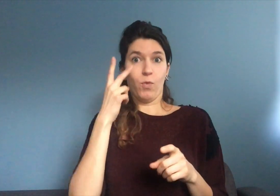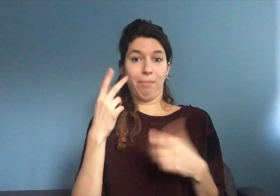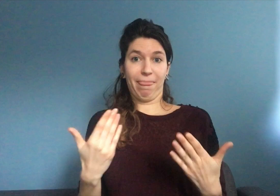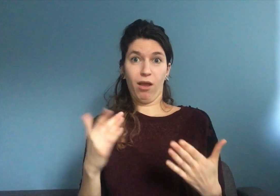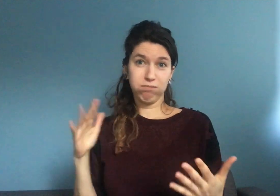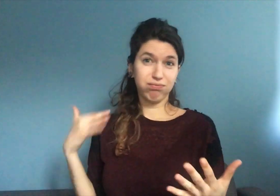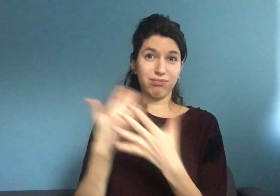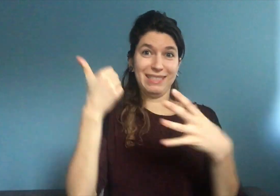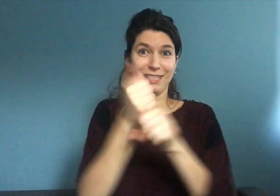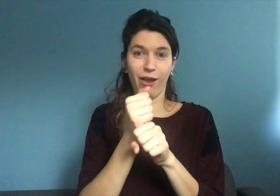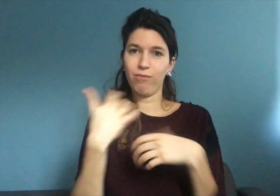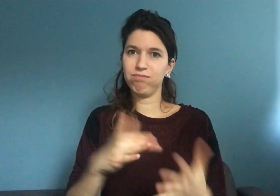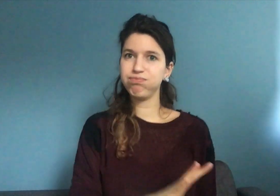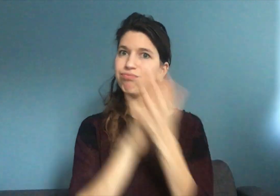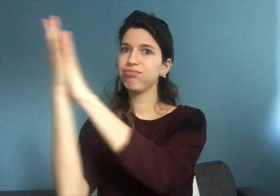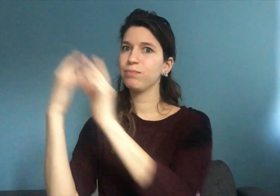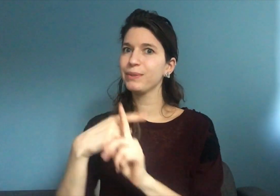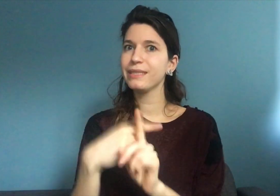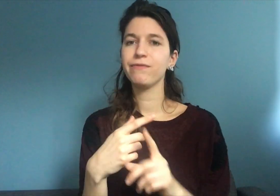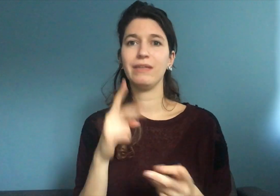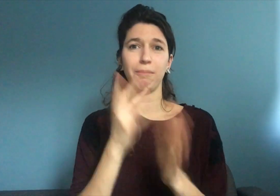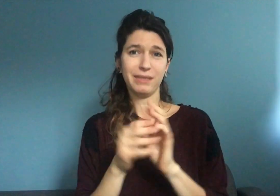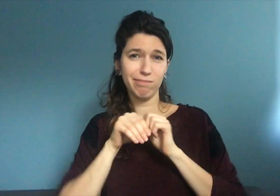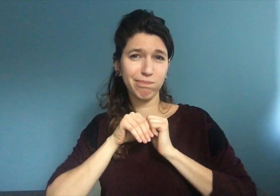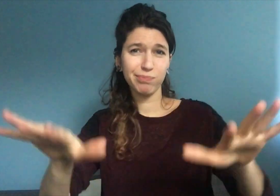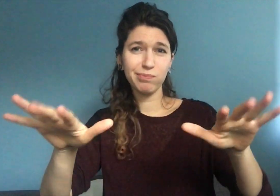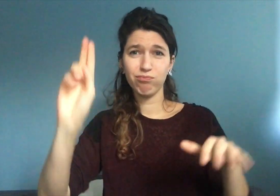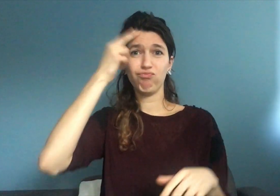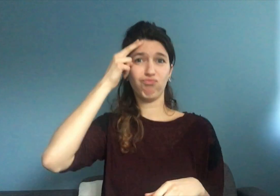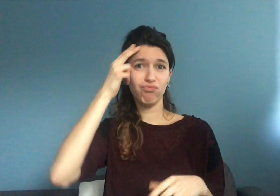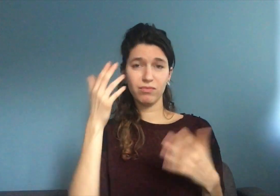On voit aussi, après 6 ans, que le KAP Signes est devenu une référence.